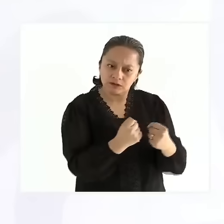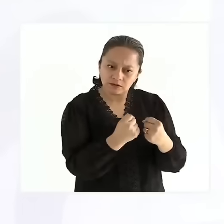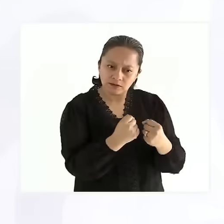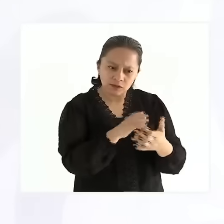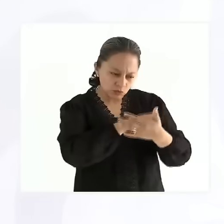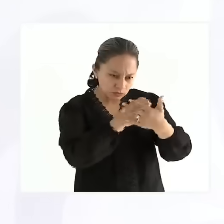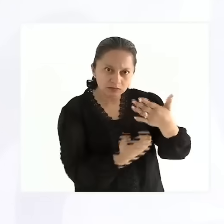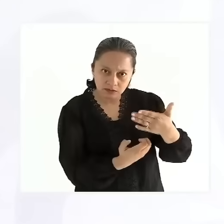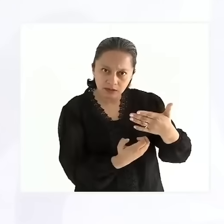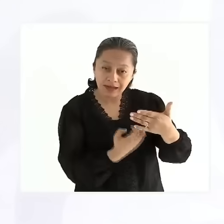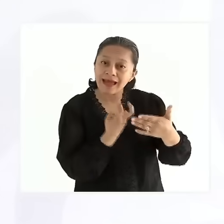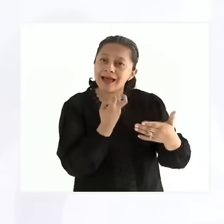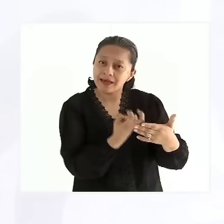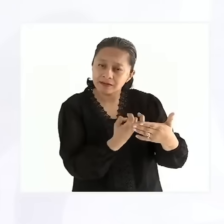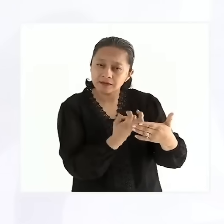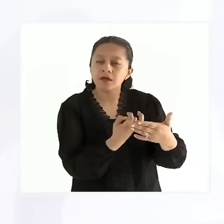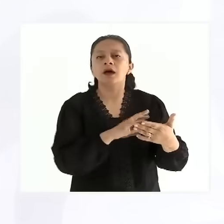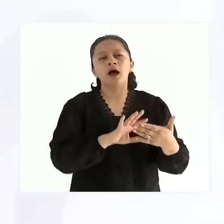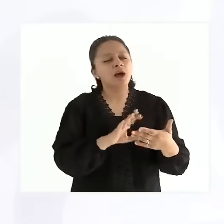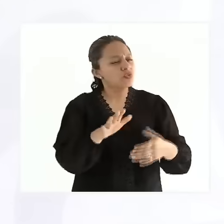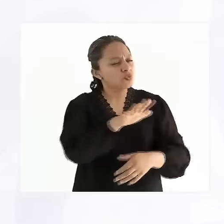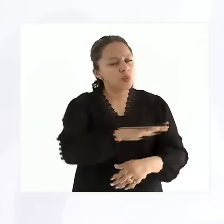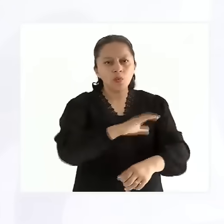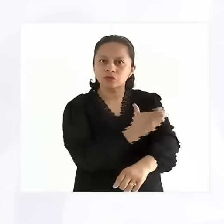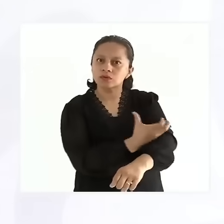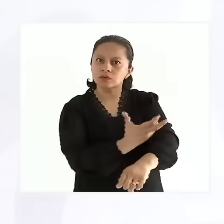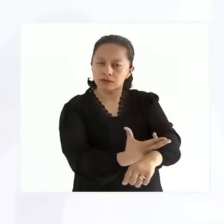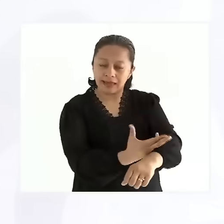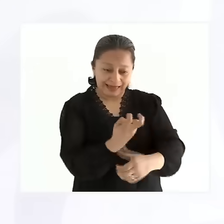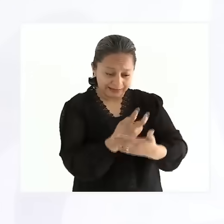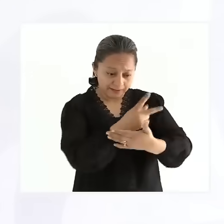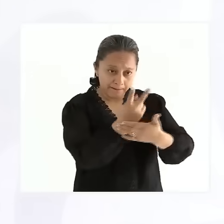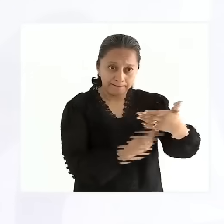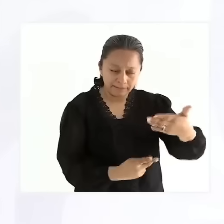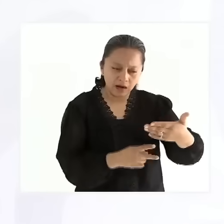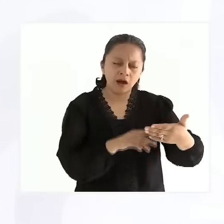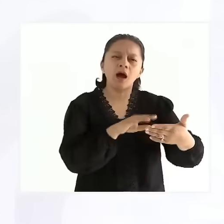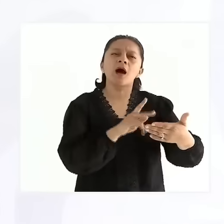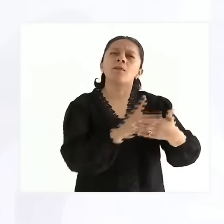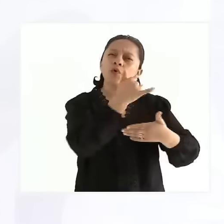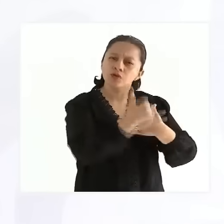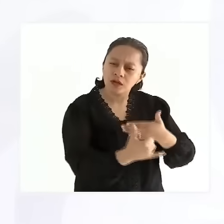que en el cual todos estamos coordinados. Este plan establece proyectos, inversiones,